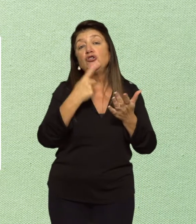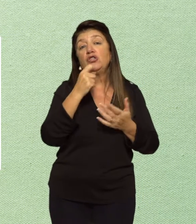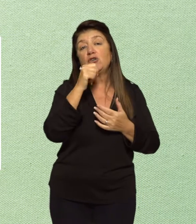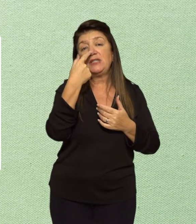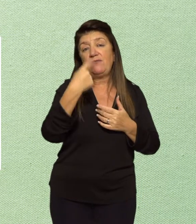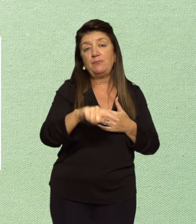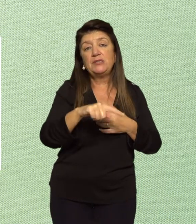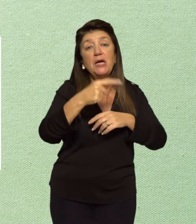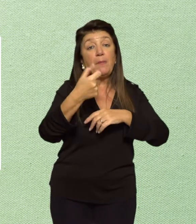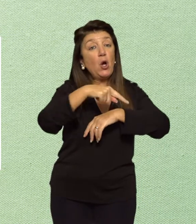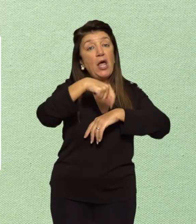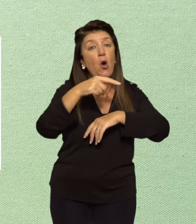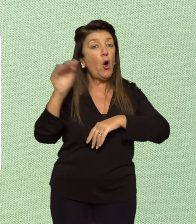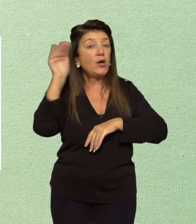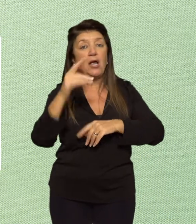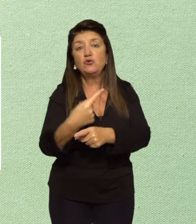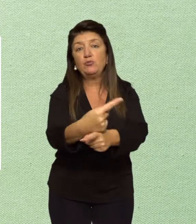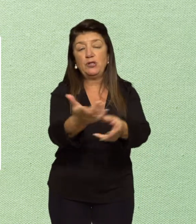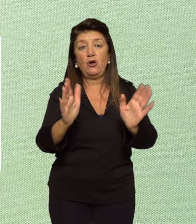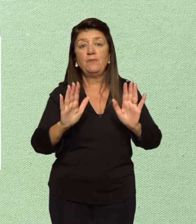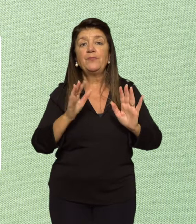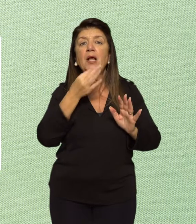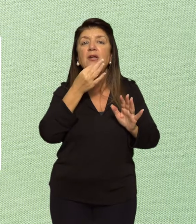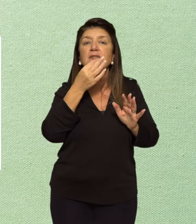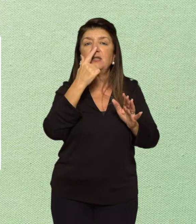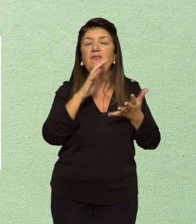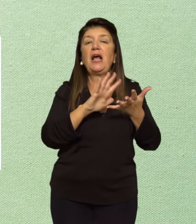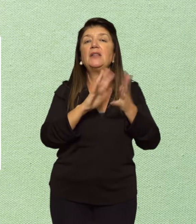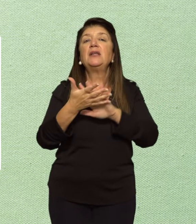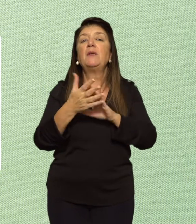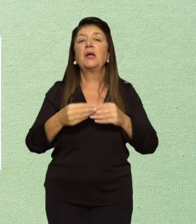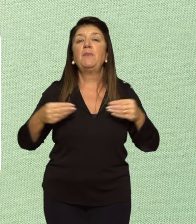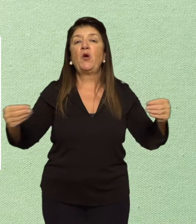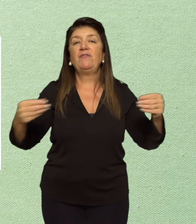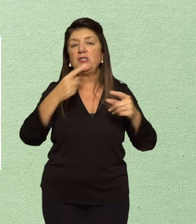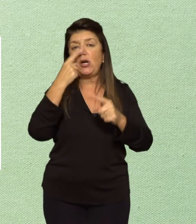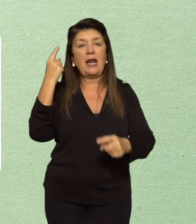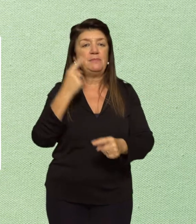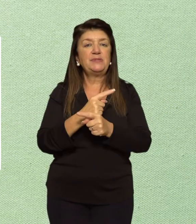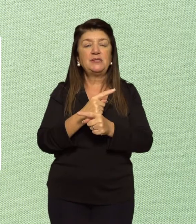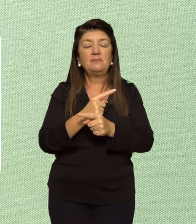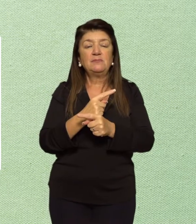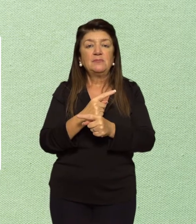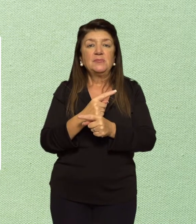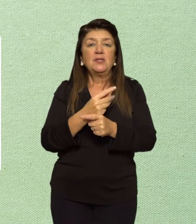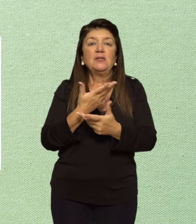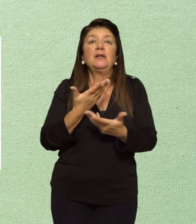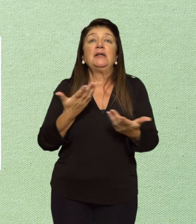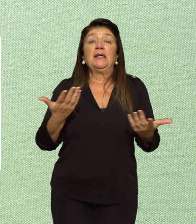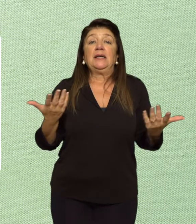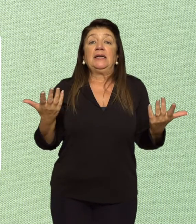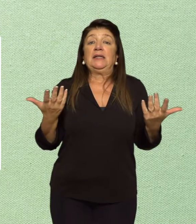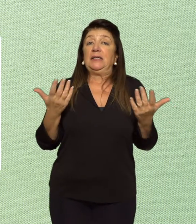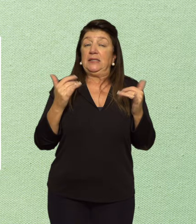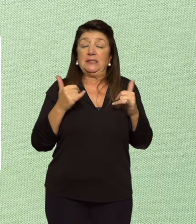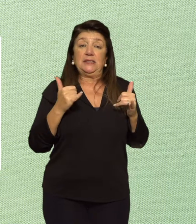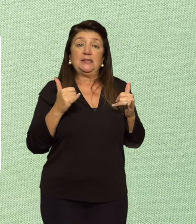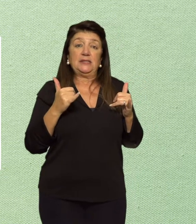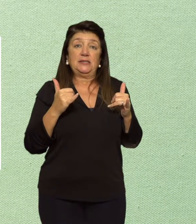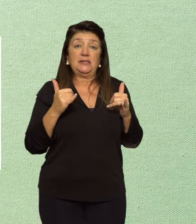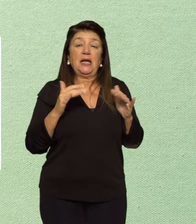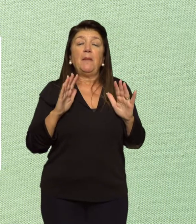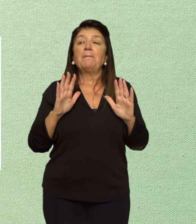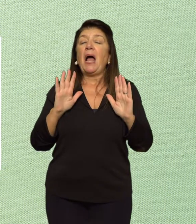certe dinamiche professionali poi sono le stesse, ok. C'è sicuramente una